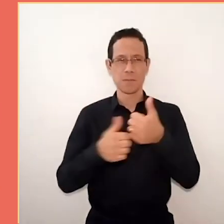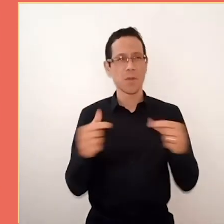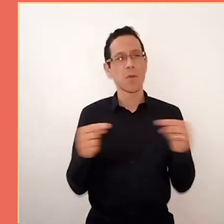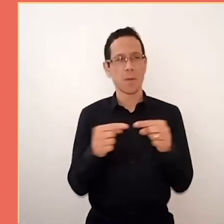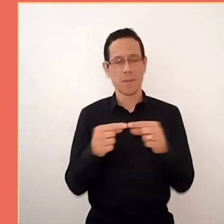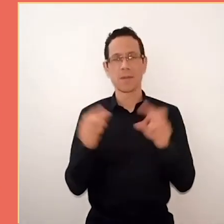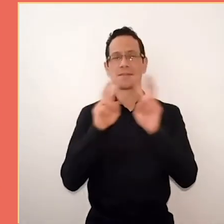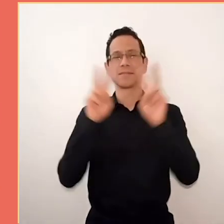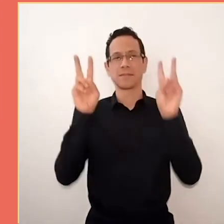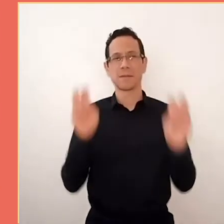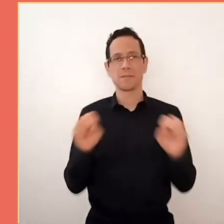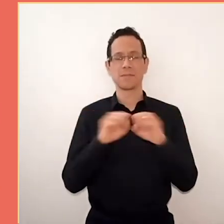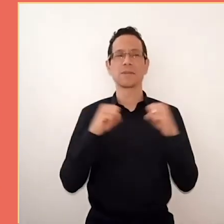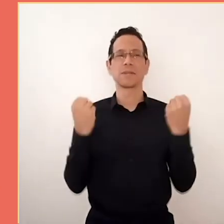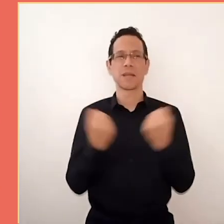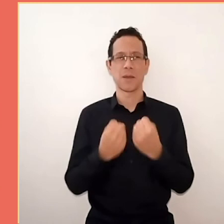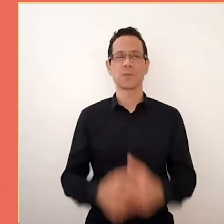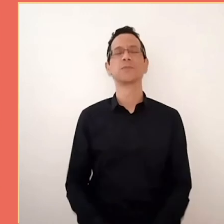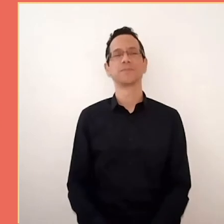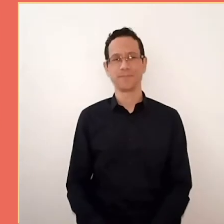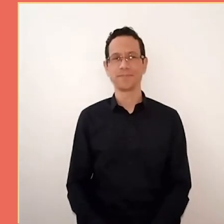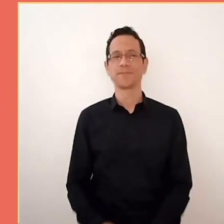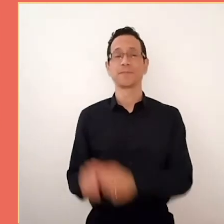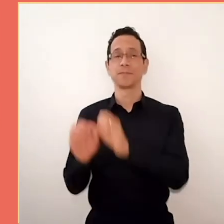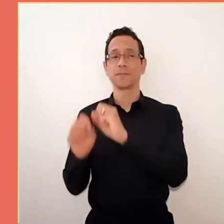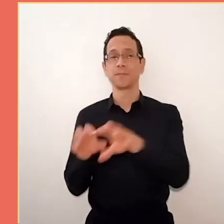nosso seminário, que é uma educação transformadora.